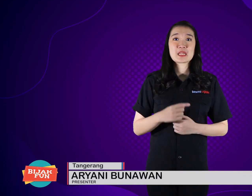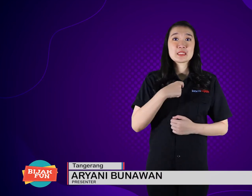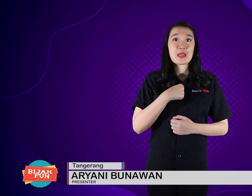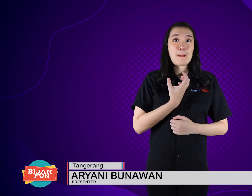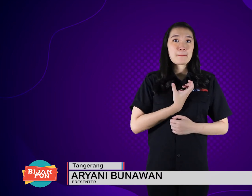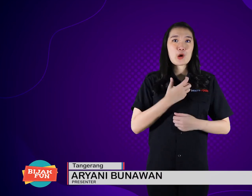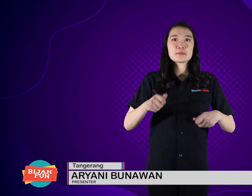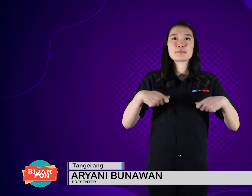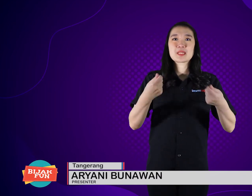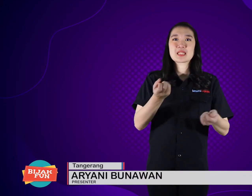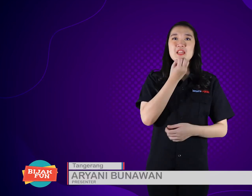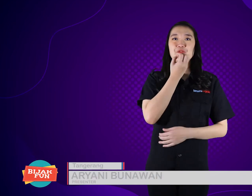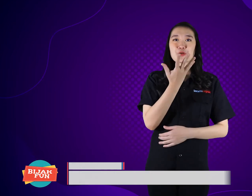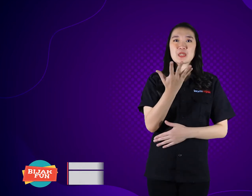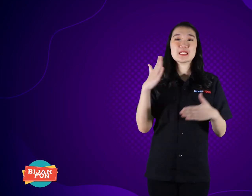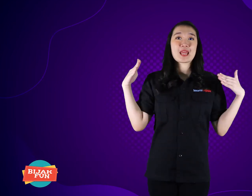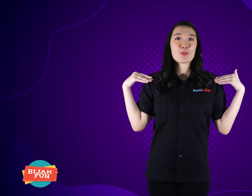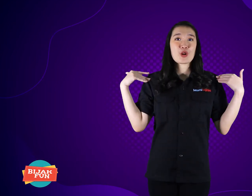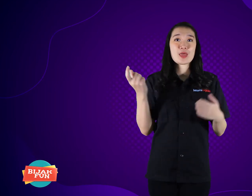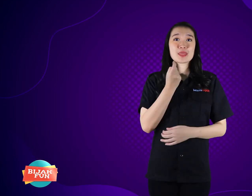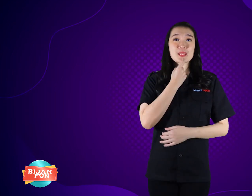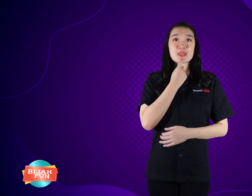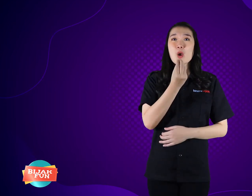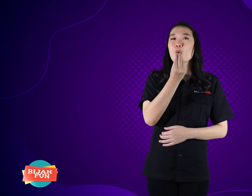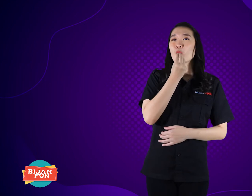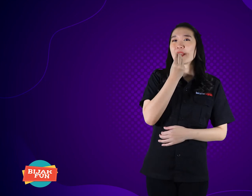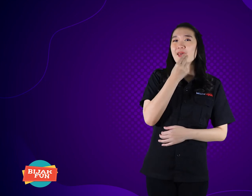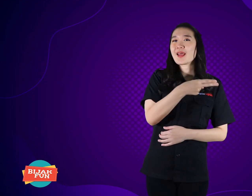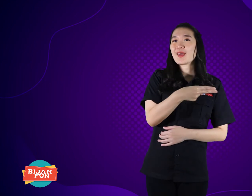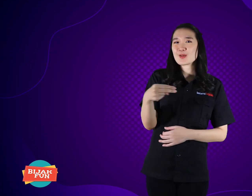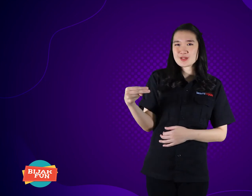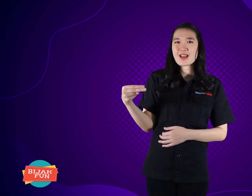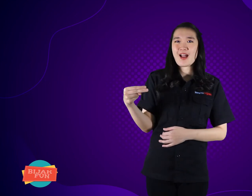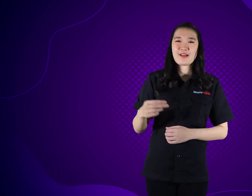Hari ini saya mau menhinformasikan hiburan tentang kuliner Indonesia.